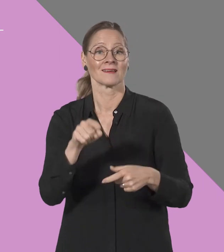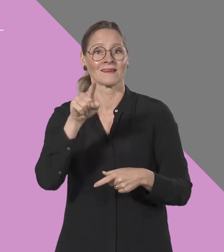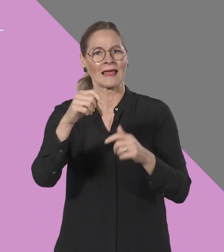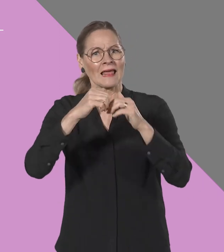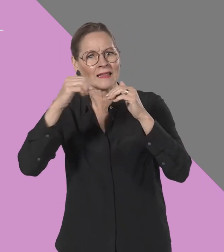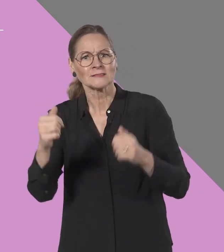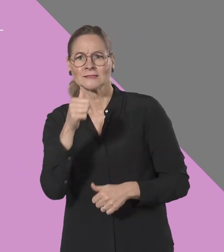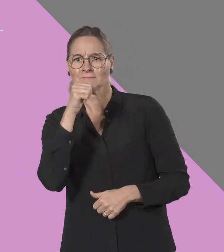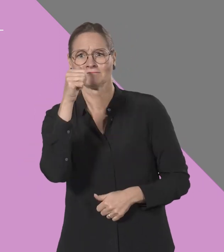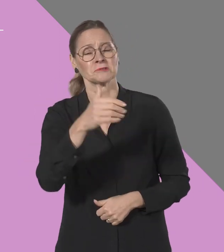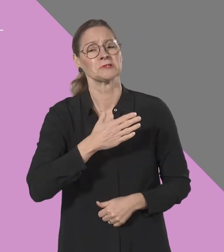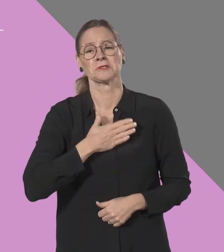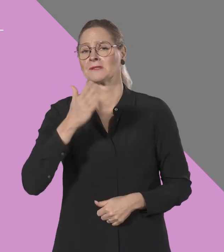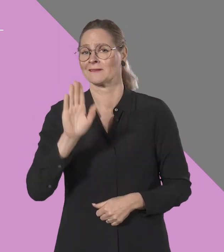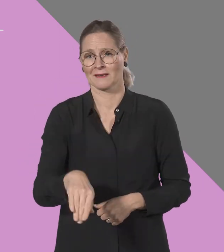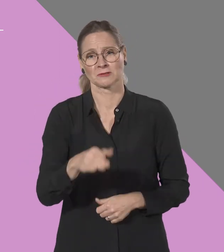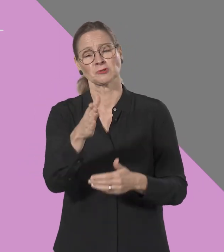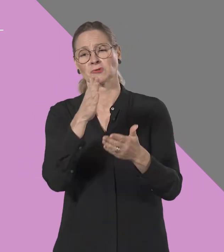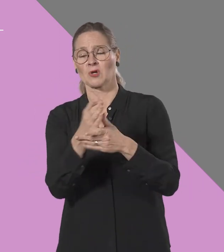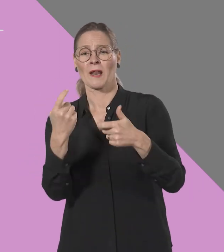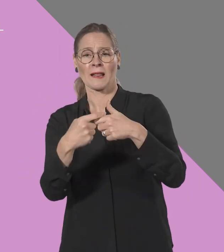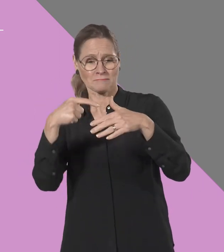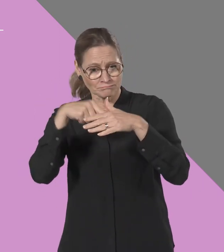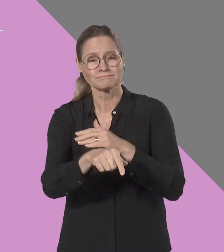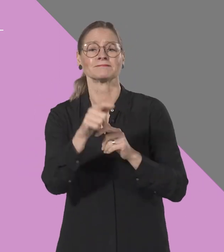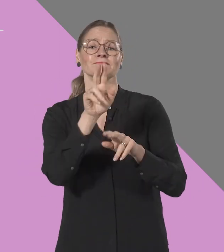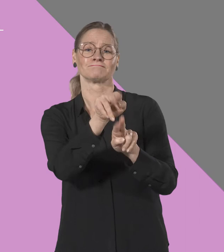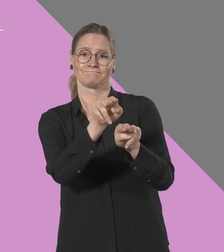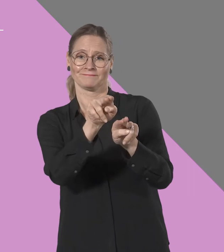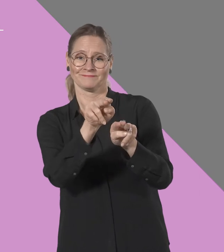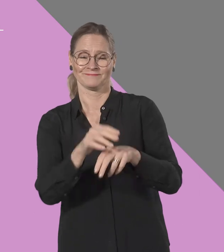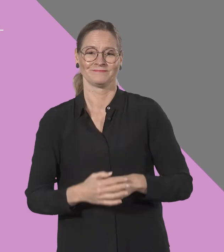Sinun ei tarvitse ilmoittautua erikseen. Voit vain klikata linkkiä ja osallistua mukaan.